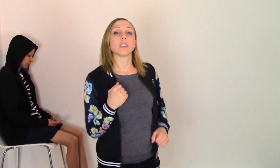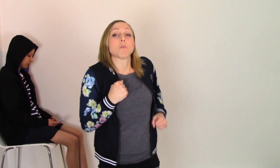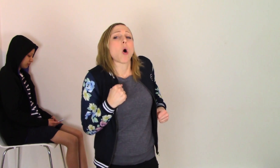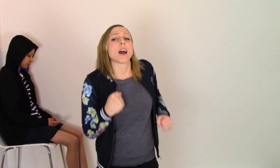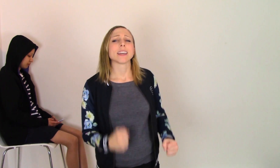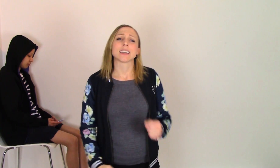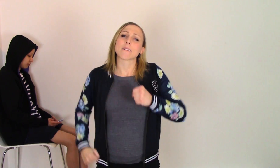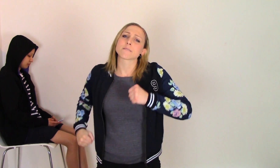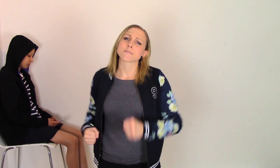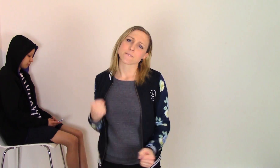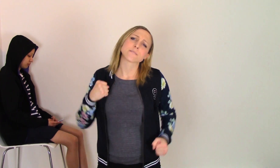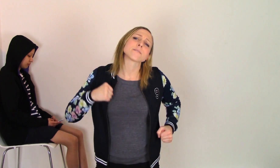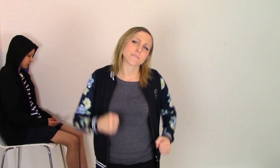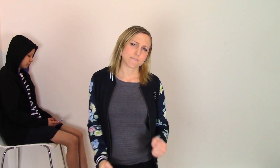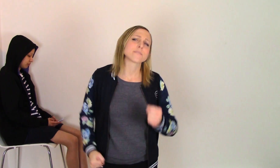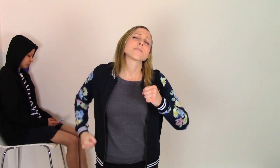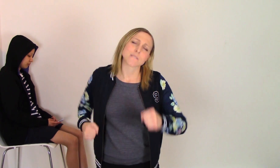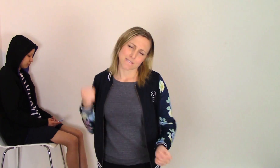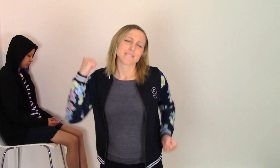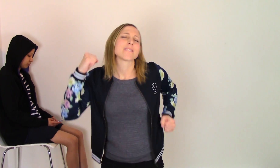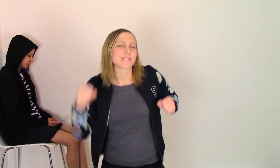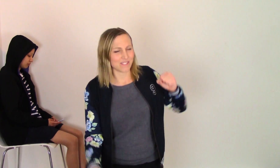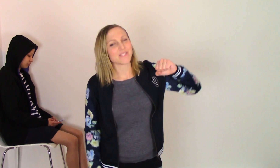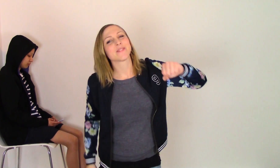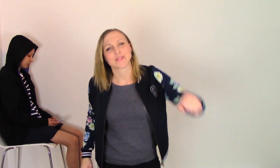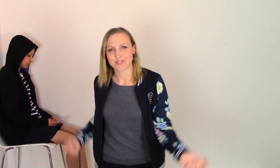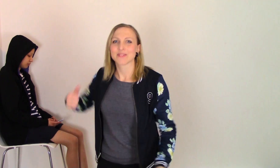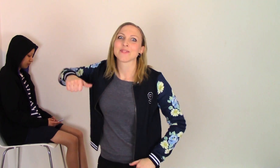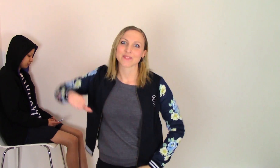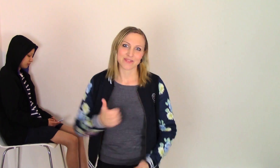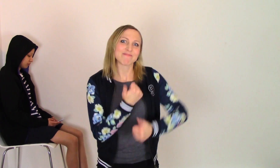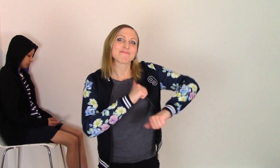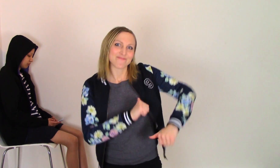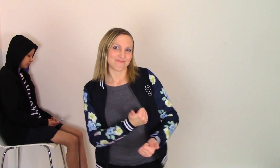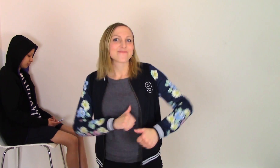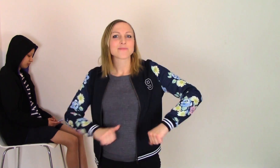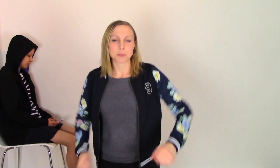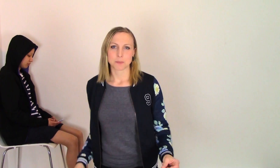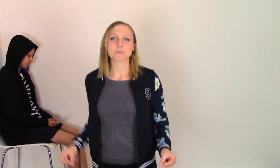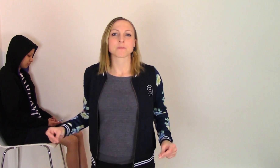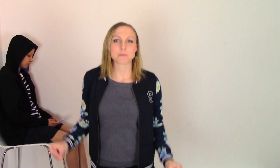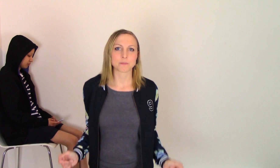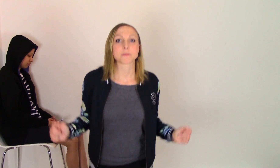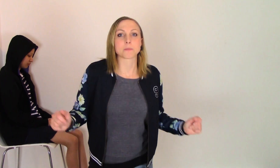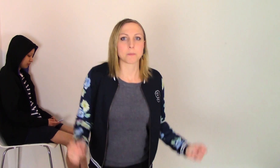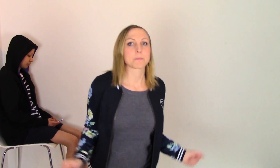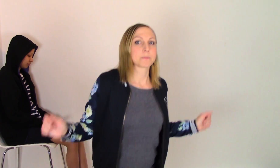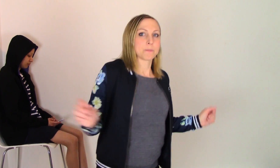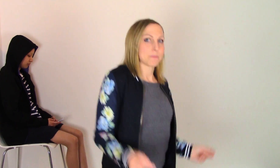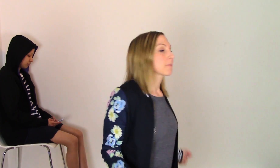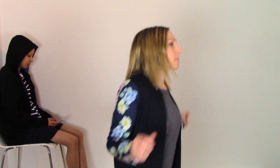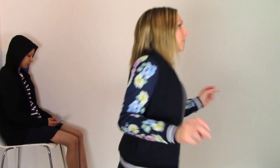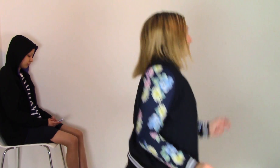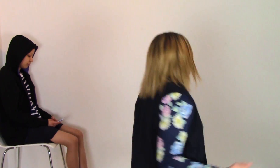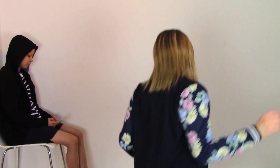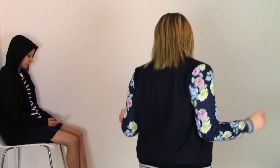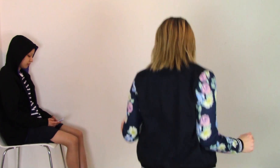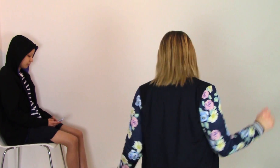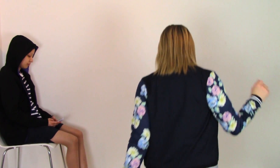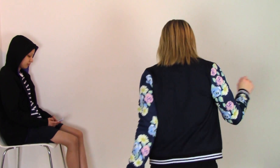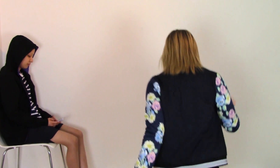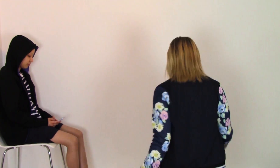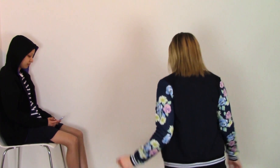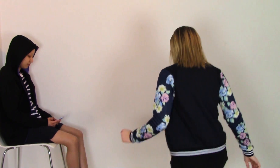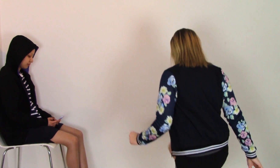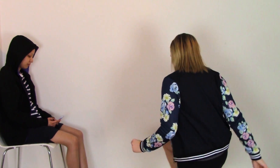Oh boy! Oh boy! Oh boy! Oh boy! Oh Boy!